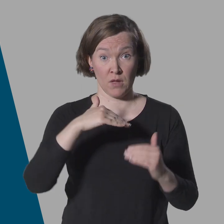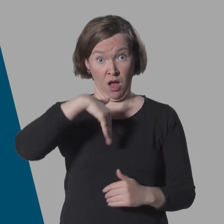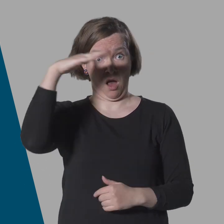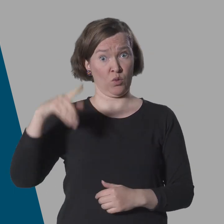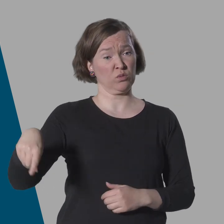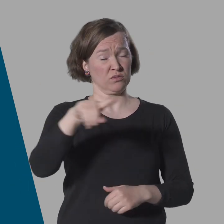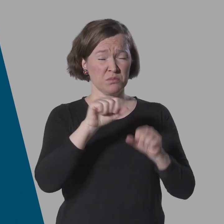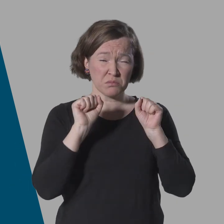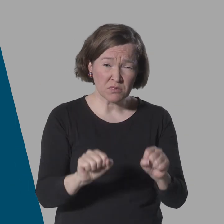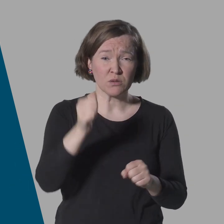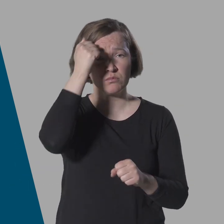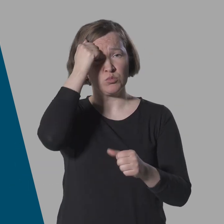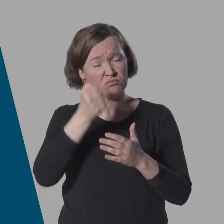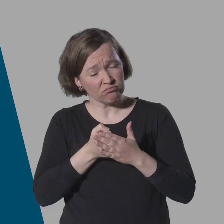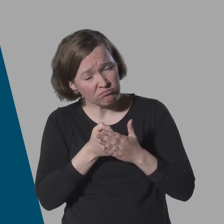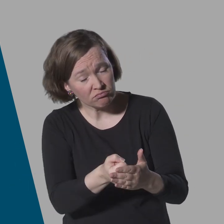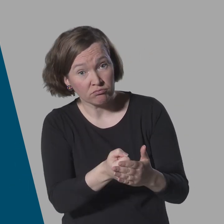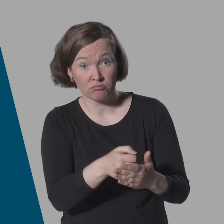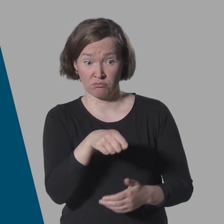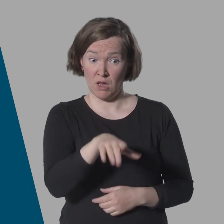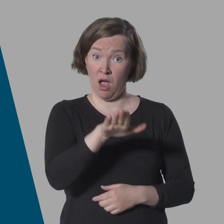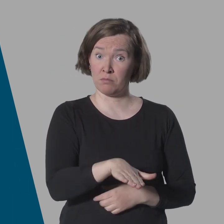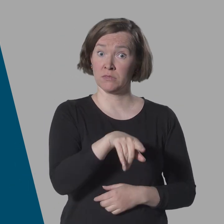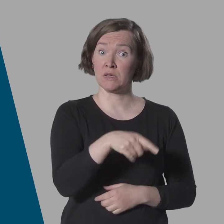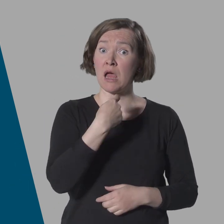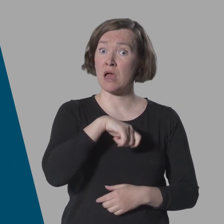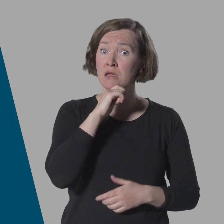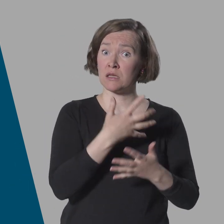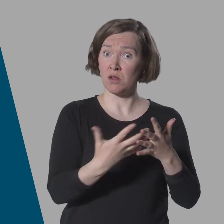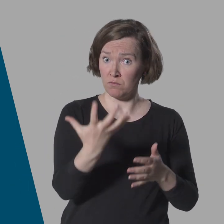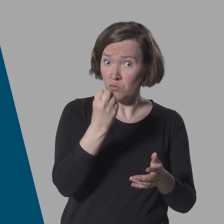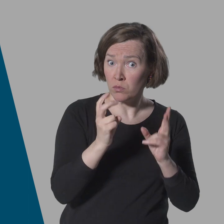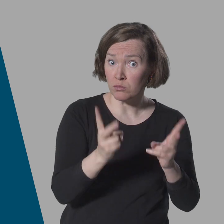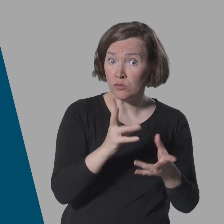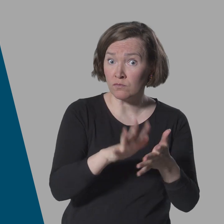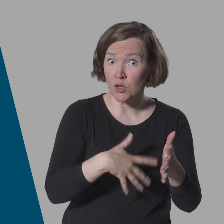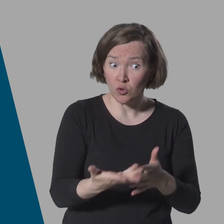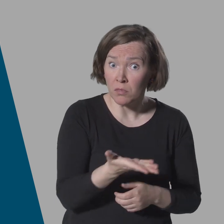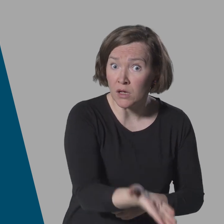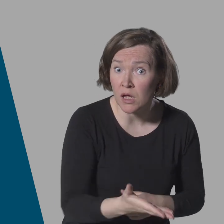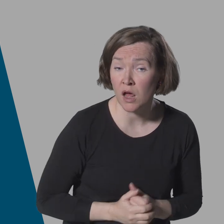Aikuisten tulee muistaa turvata se, että lapsen äidinkieli voi olla - myös viittomakieli.